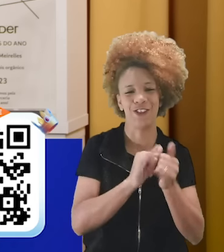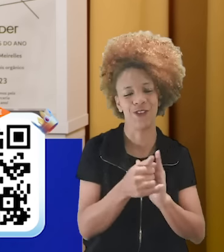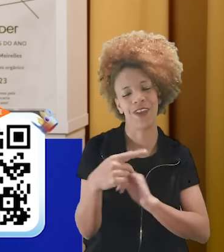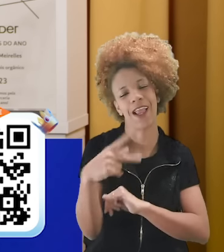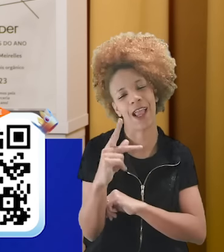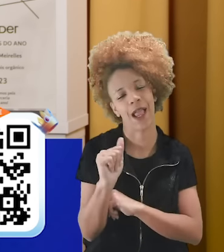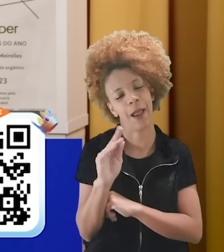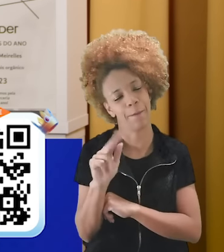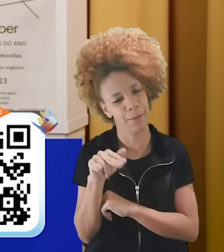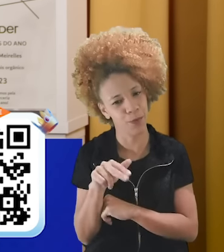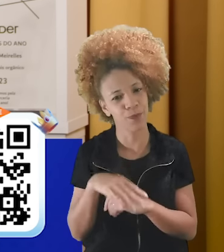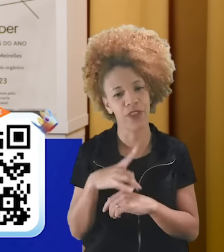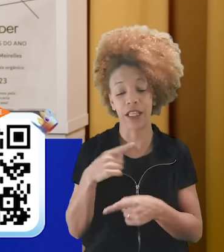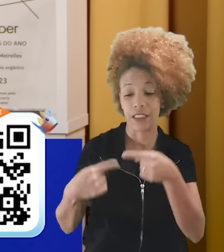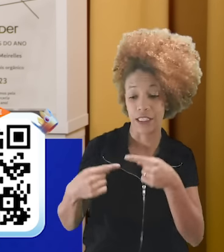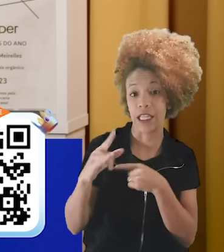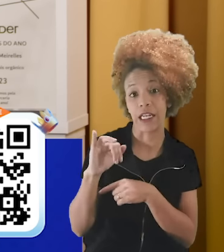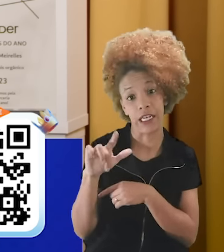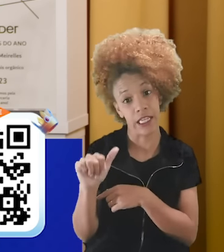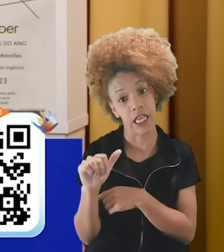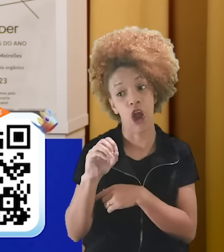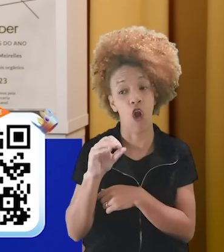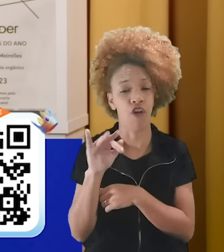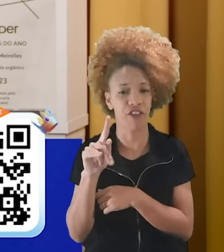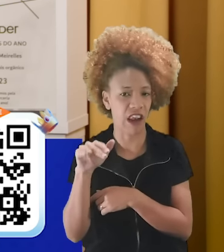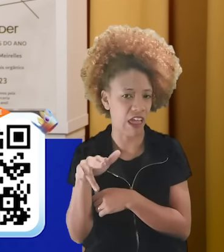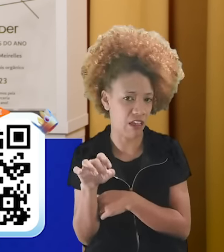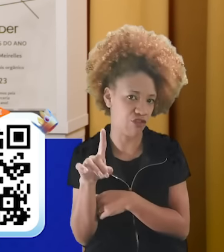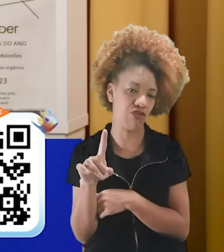cabum ó teremos campeonatos de League of Legends que eu já tentei entender não consigo é difícil